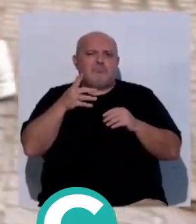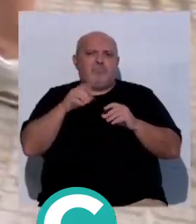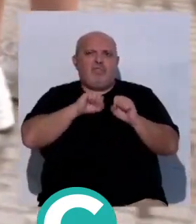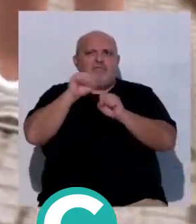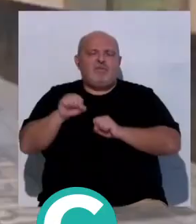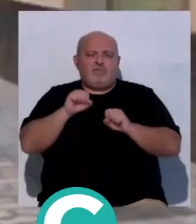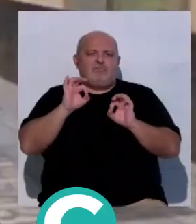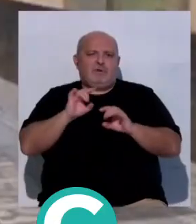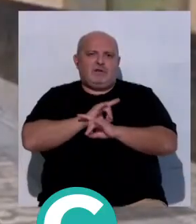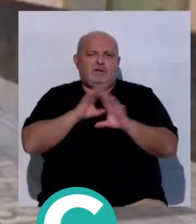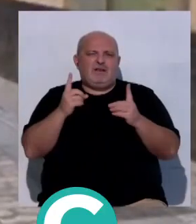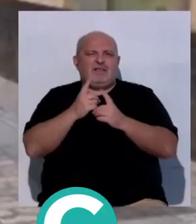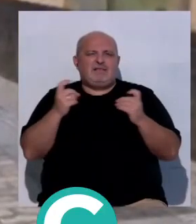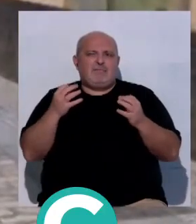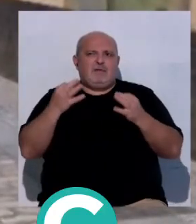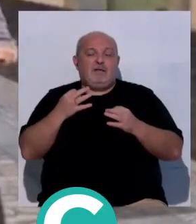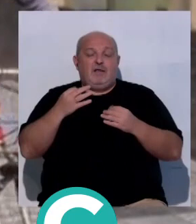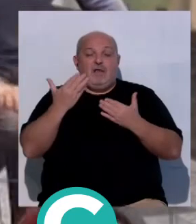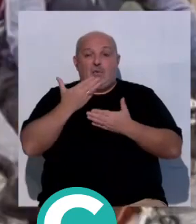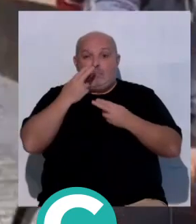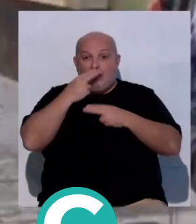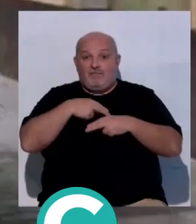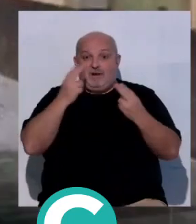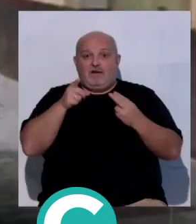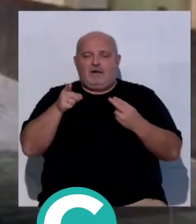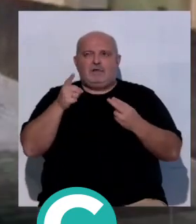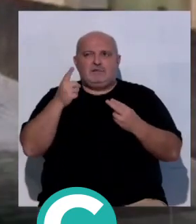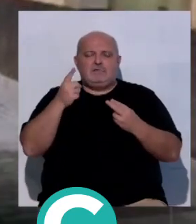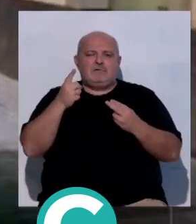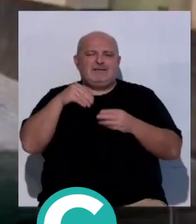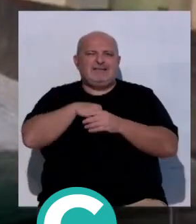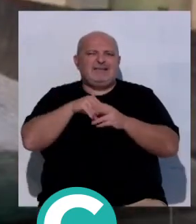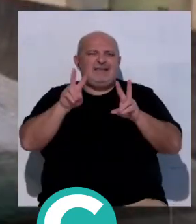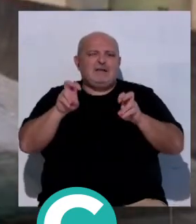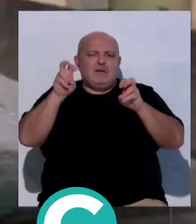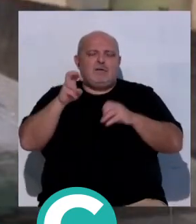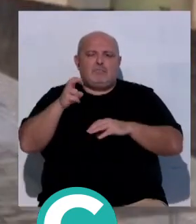esta moción necesitamos que la escuela pública se Bose se base en un Pilar fundamental que es la